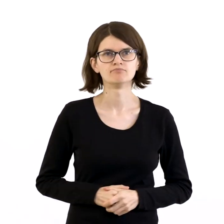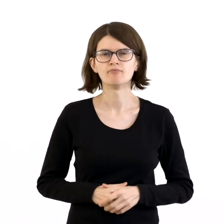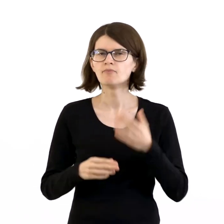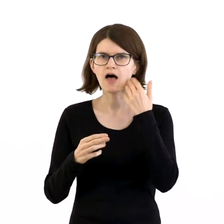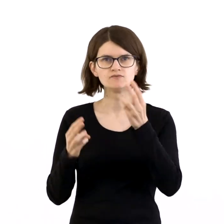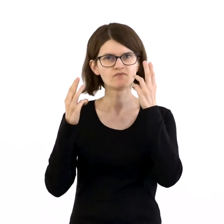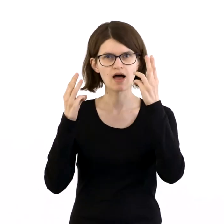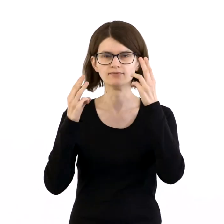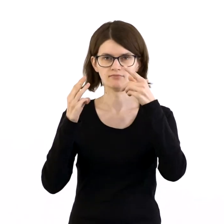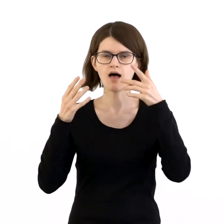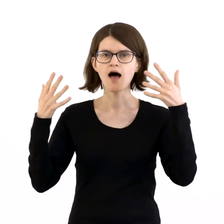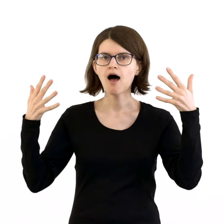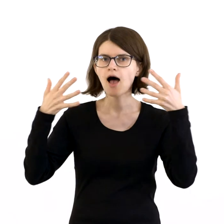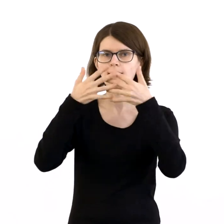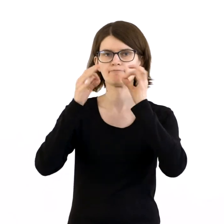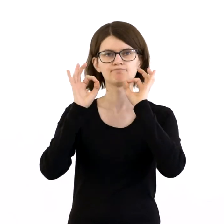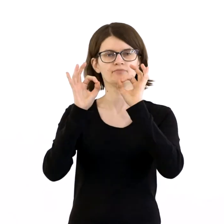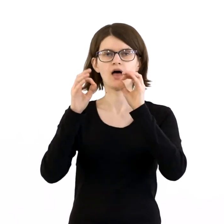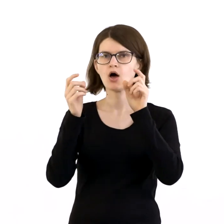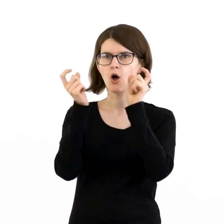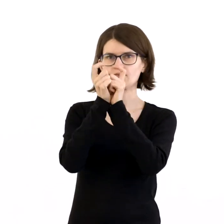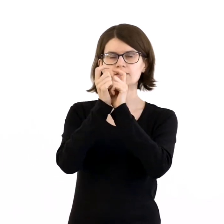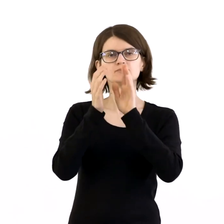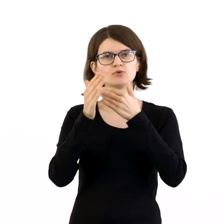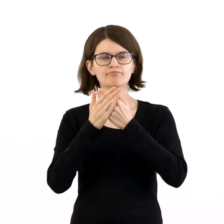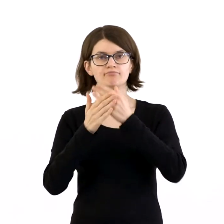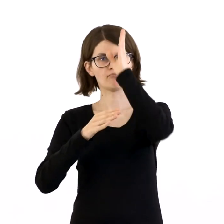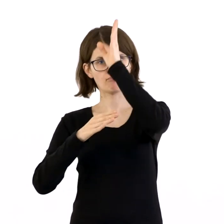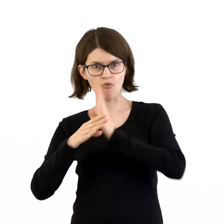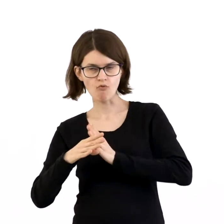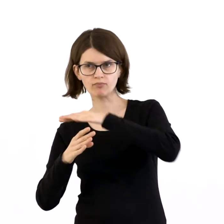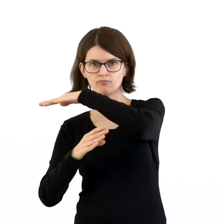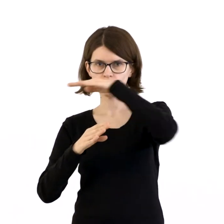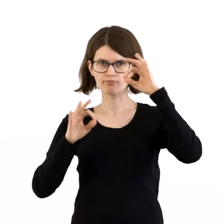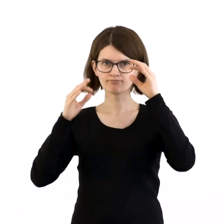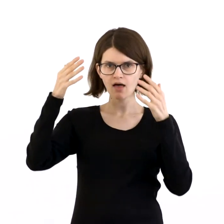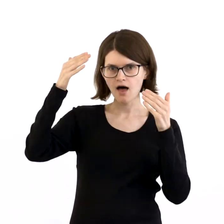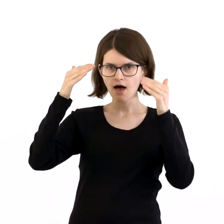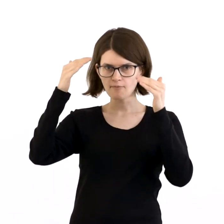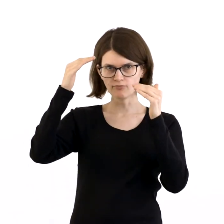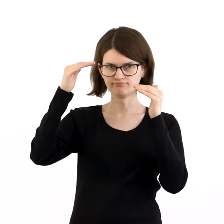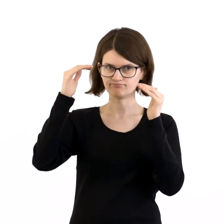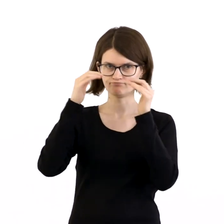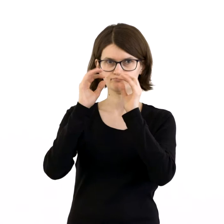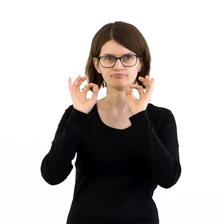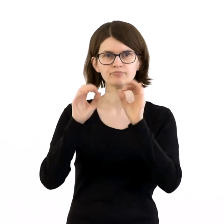Ponadto bardzo ważny stał się harmonijny kontrast pionów z poziomami,